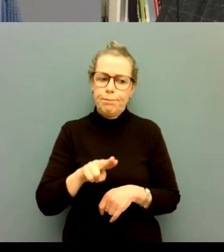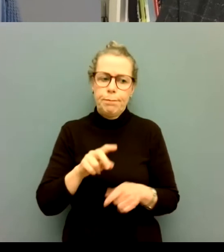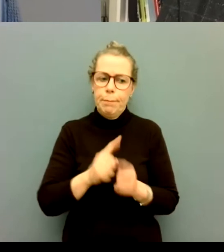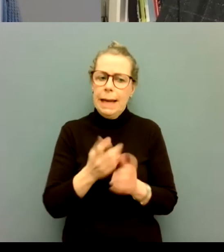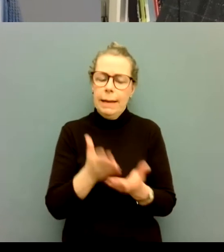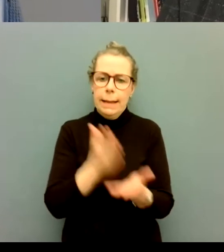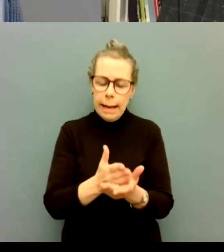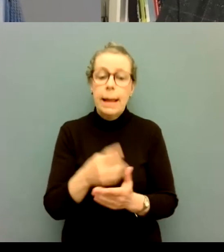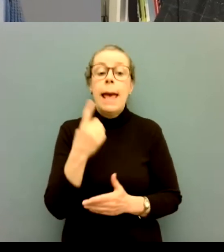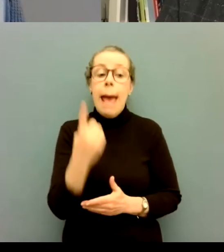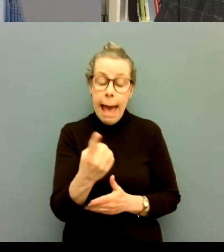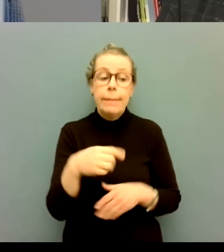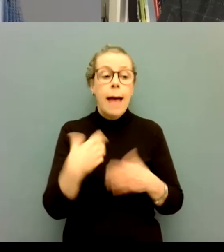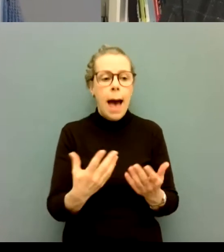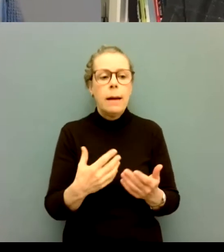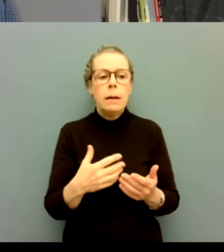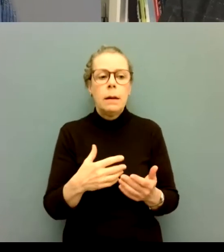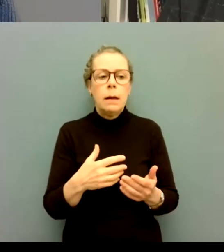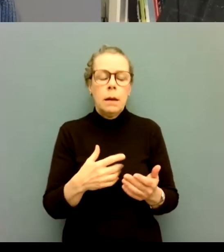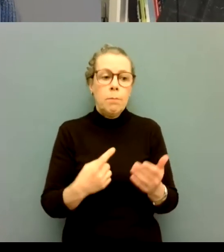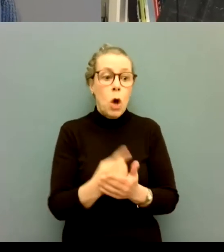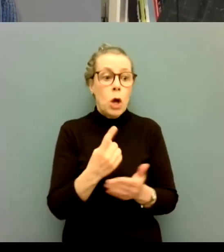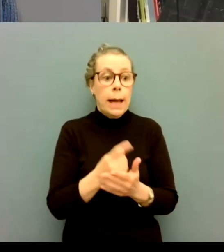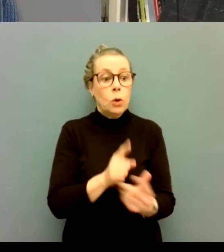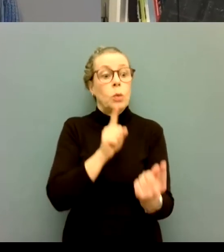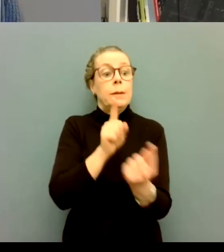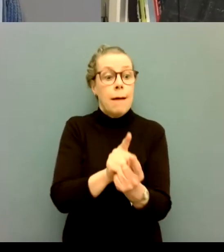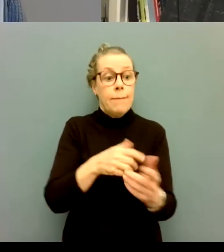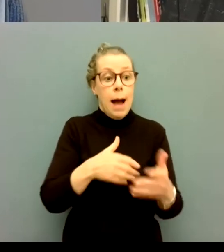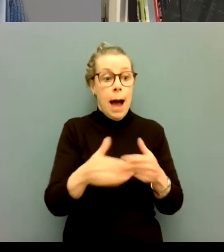En är att man tagit bort möjligheten att träffa en-